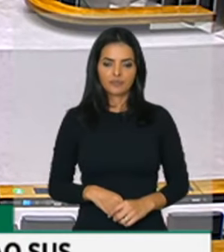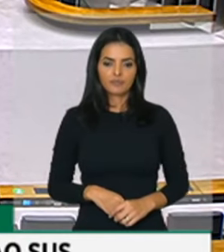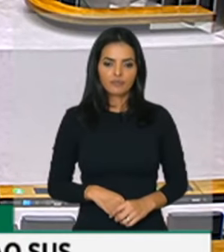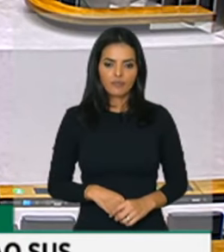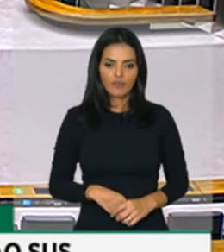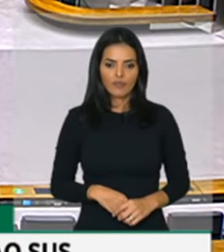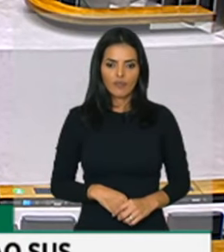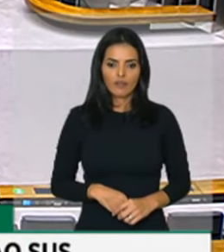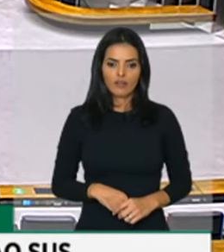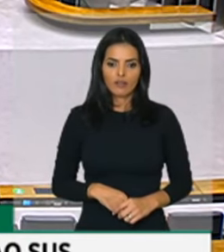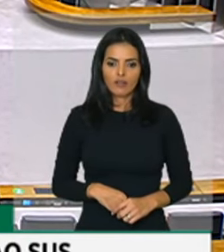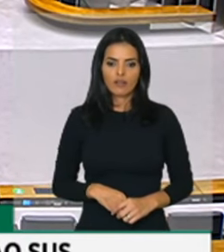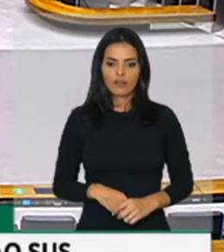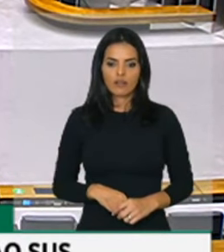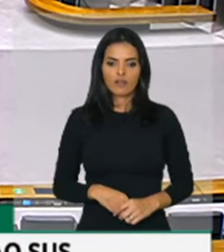ORIENTA O PCDOB? -- [DEPUTADO]: